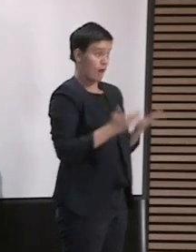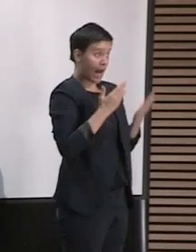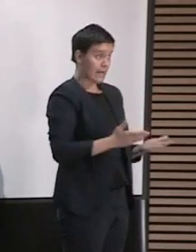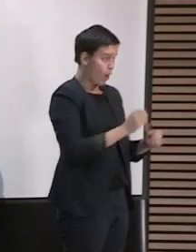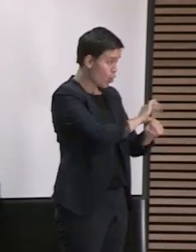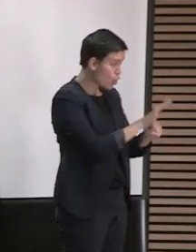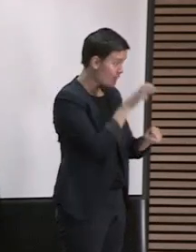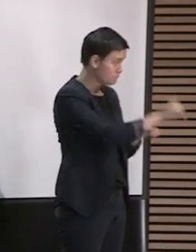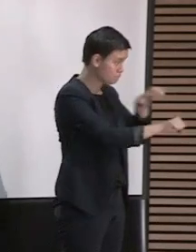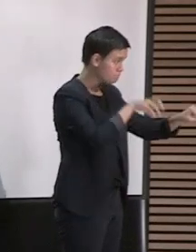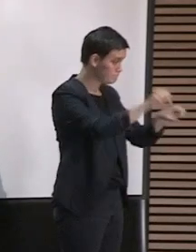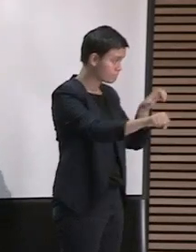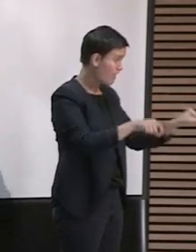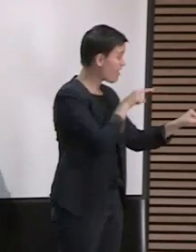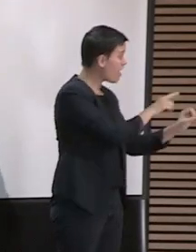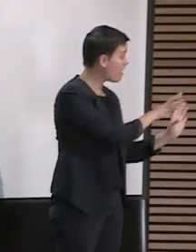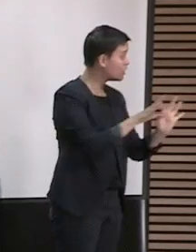I tino marama kua neke atu maatau ki te Papa 2 ki